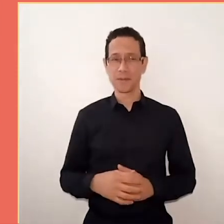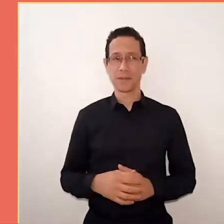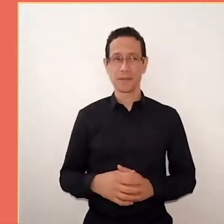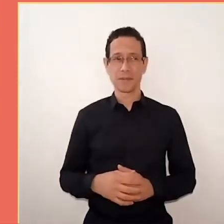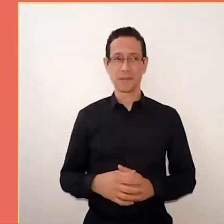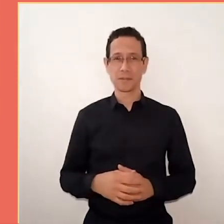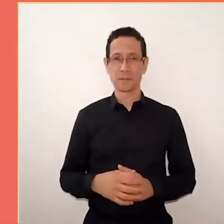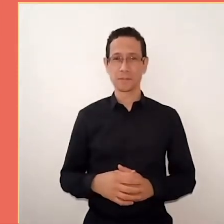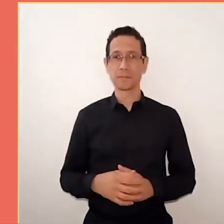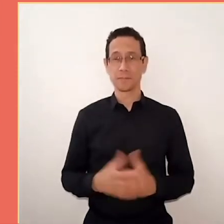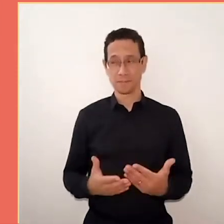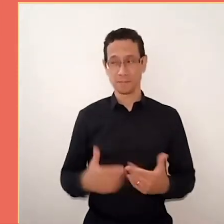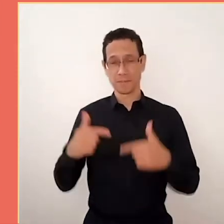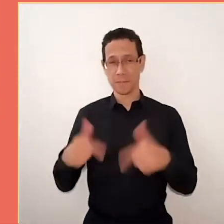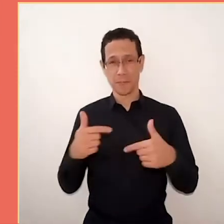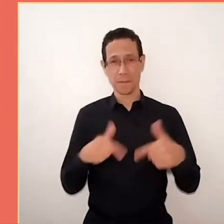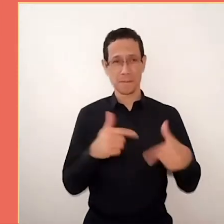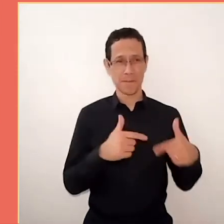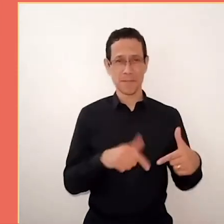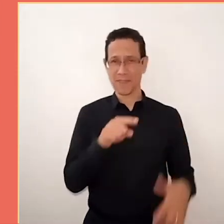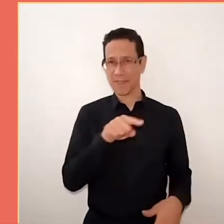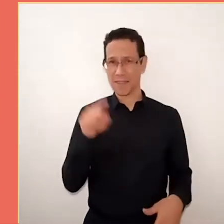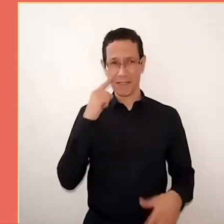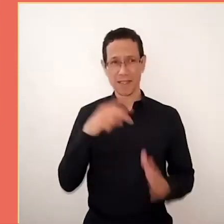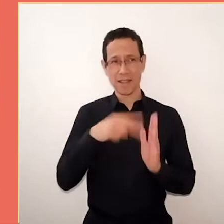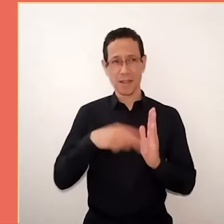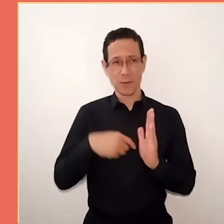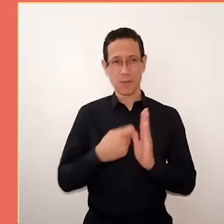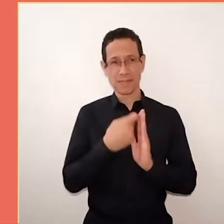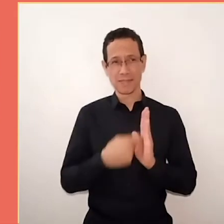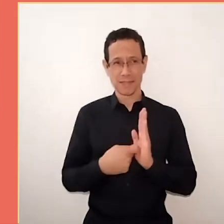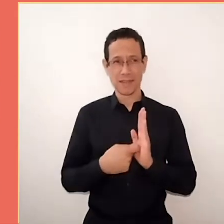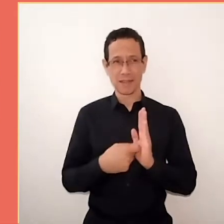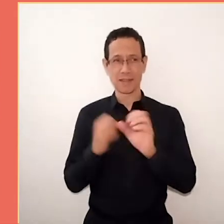pra quem trabalha com leitura, escrita, na educação infantil.